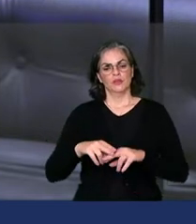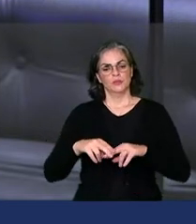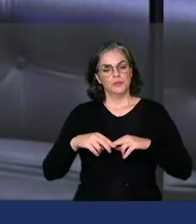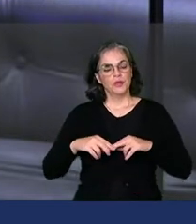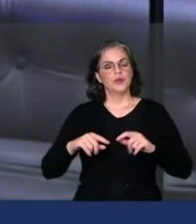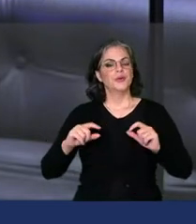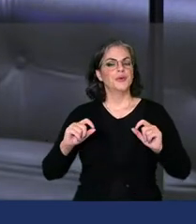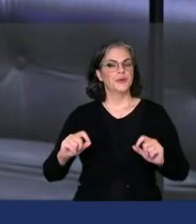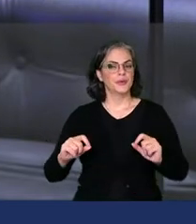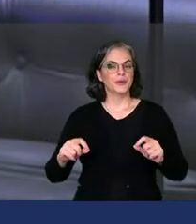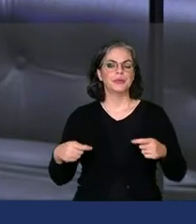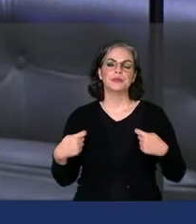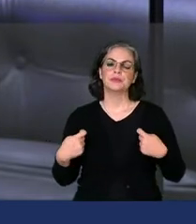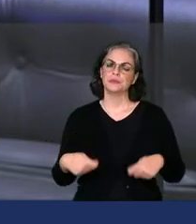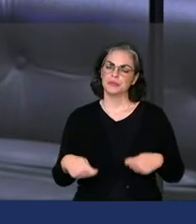AQUI POR UMA QUESTÃO DE JUSTIÇA, O RELATOR TIROU A